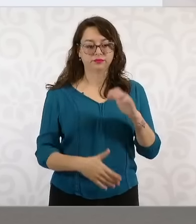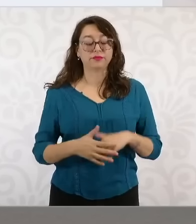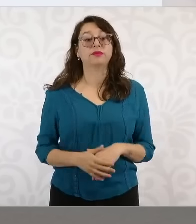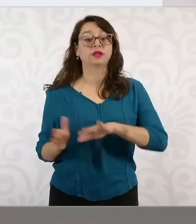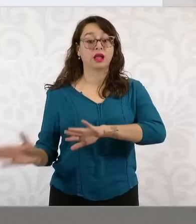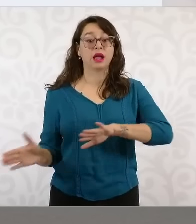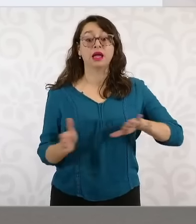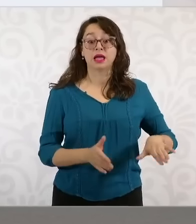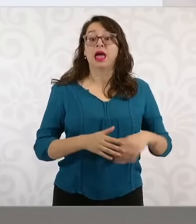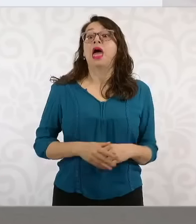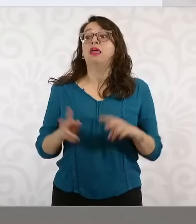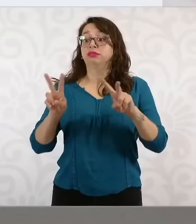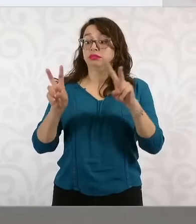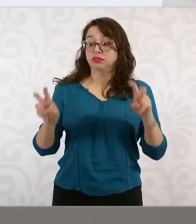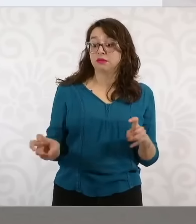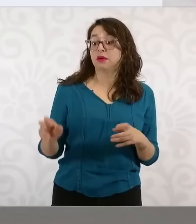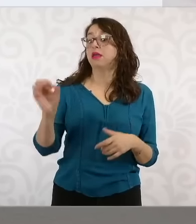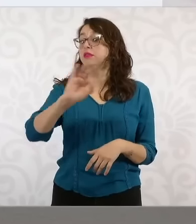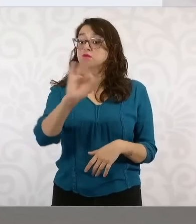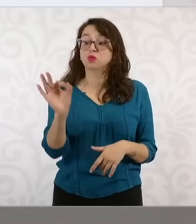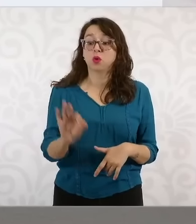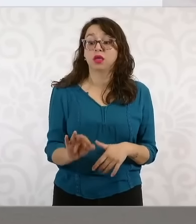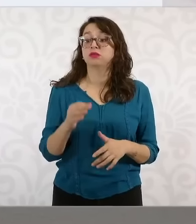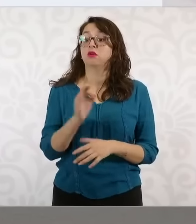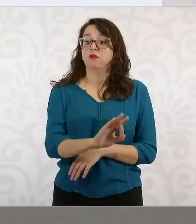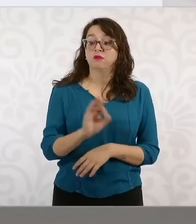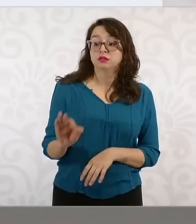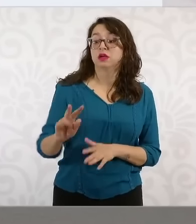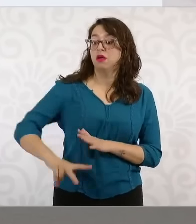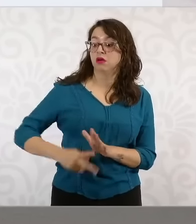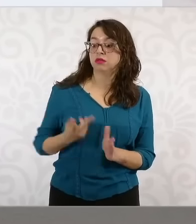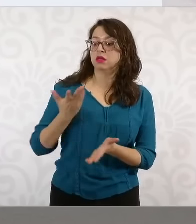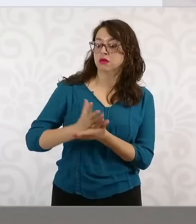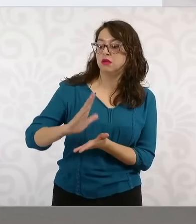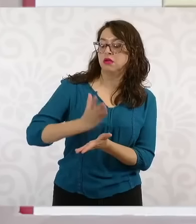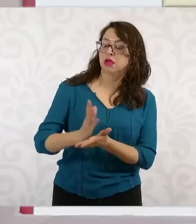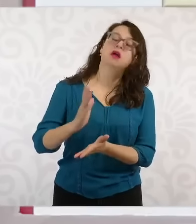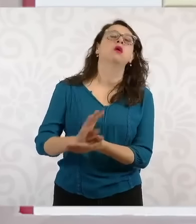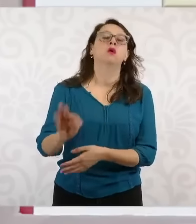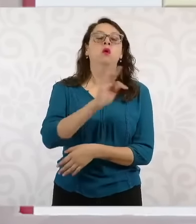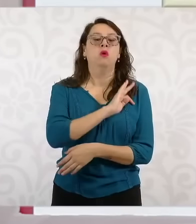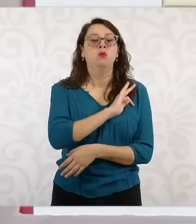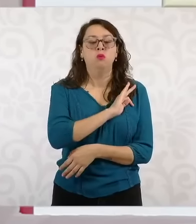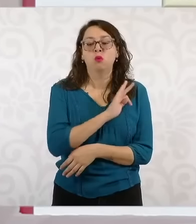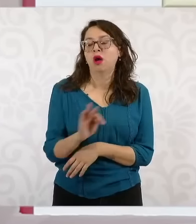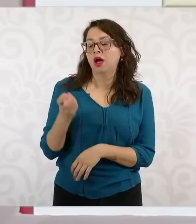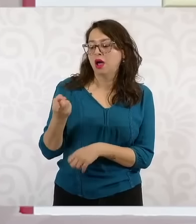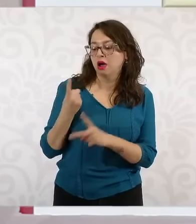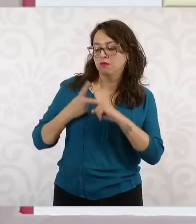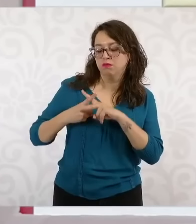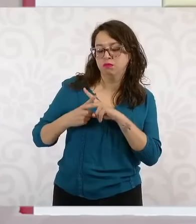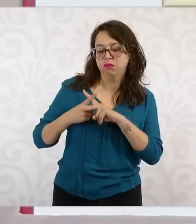mismo en los centros de atención pueden pedir que les hagan una simulación de sus pagos para pagar